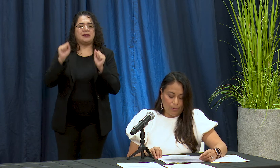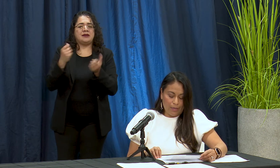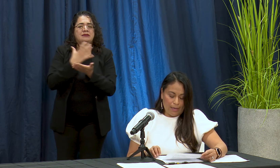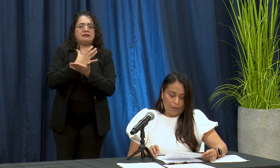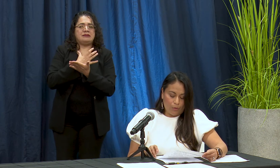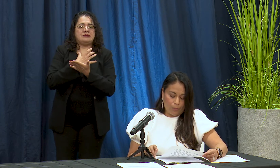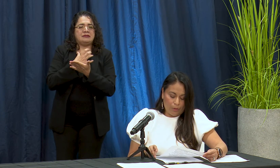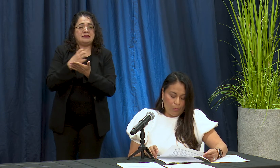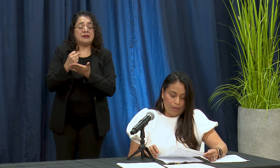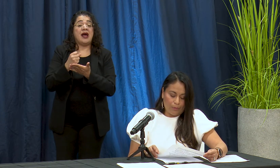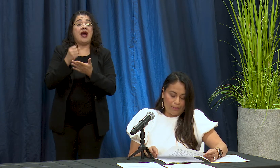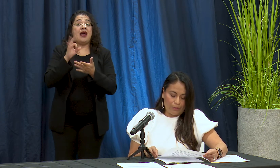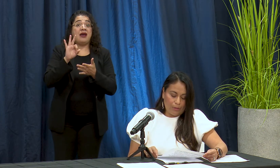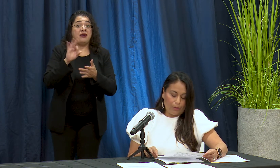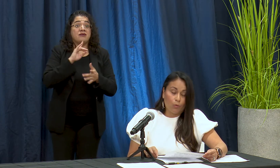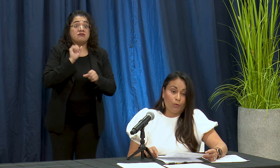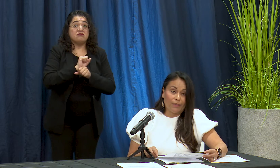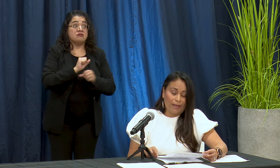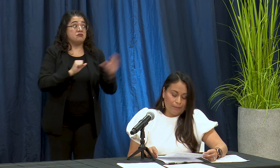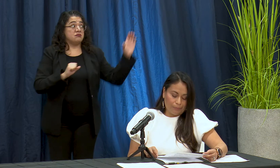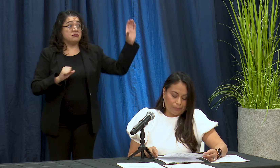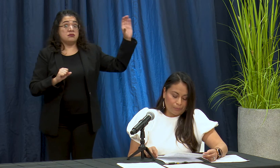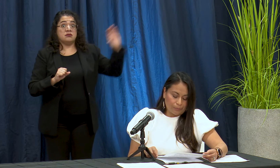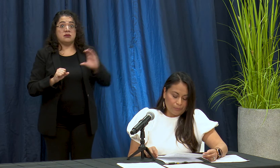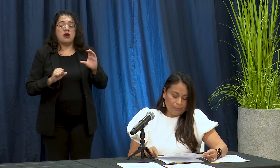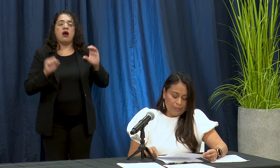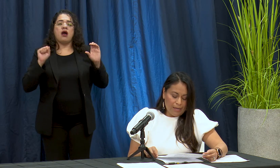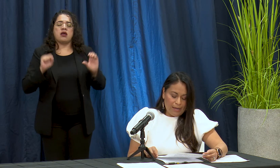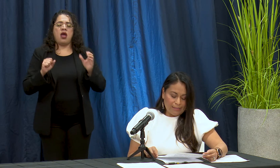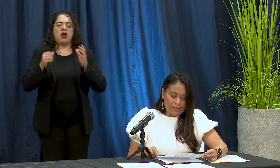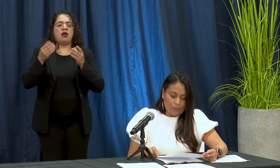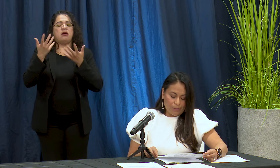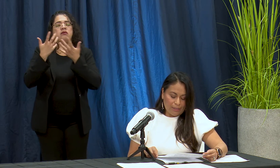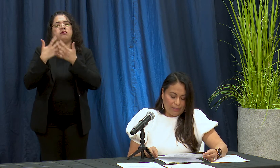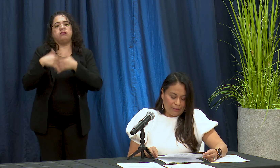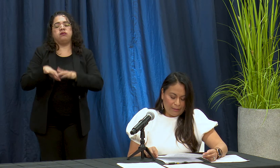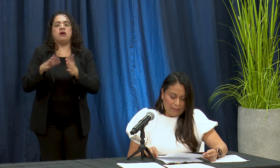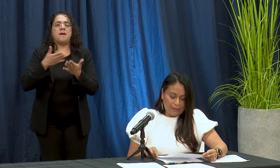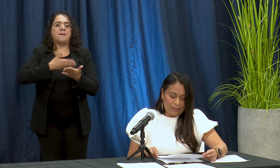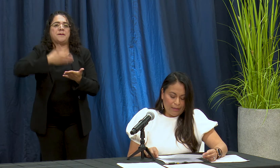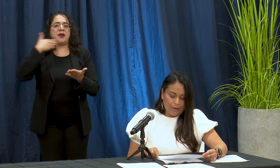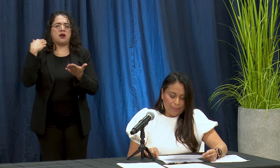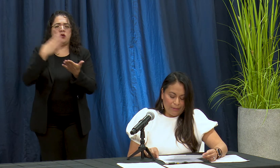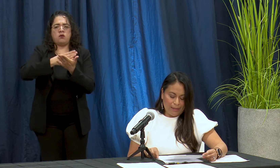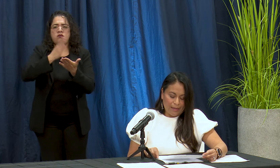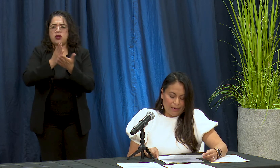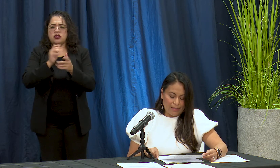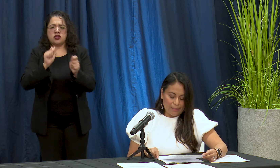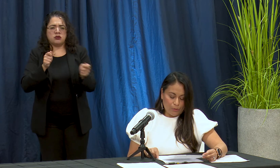económico a nuestra comunidad estamos in in tribal mente agra desi dos